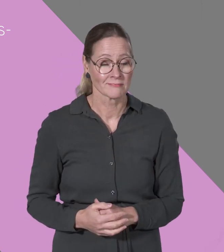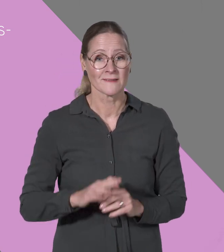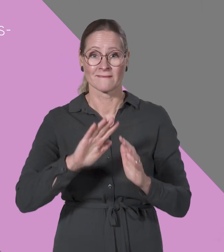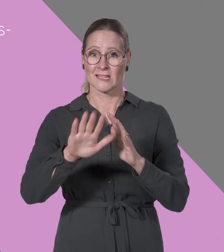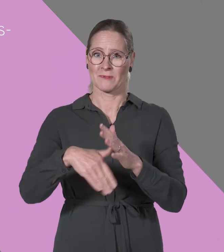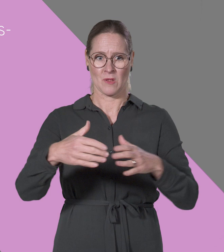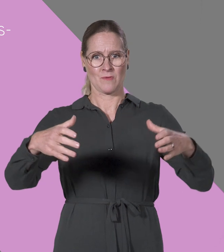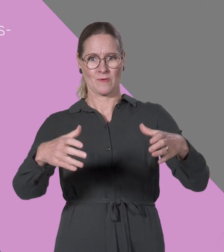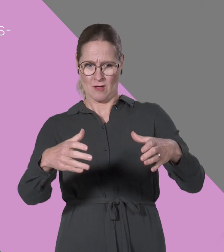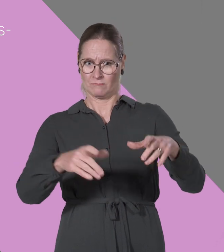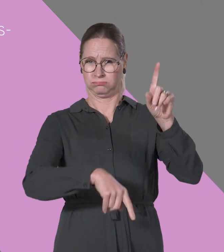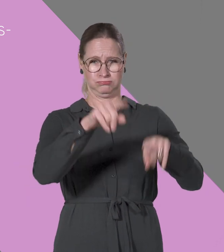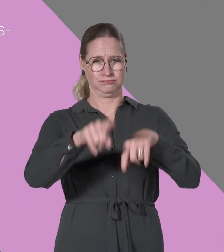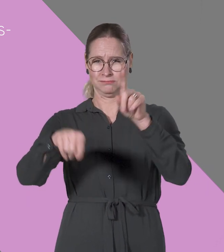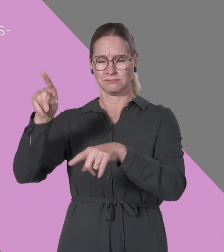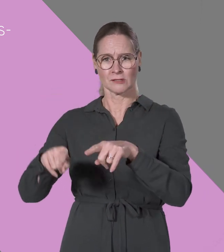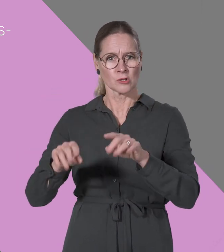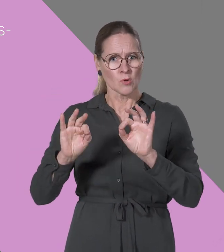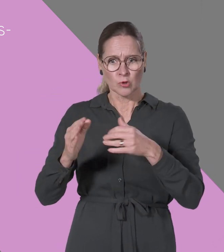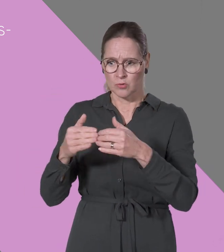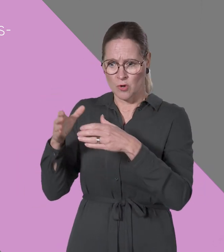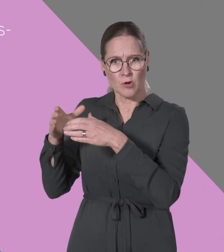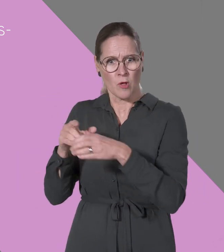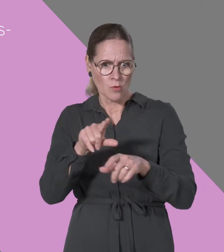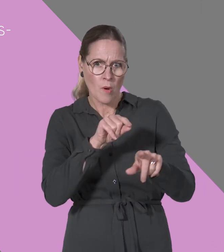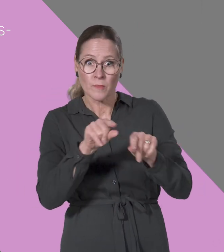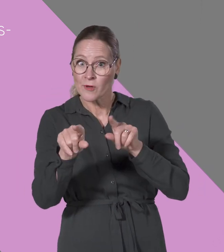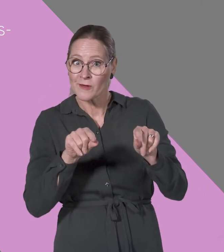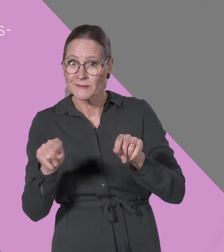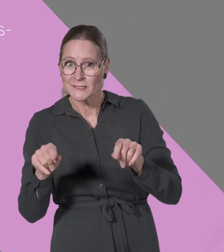Entä miten työryhmä huomioi viittomakielisen yhteisön moninaisuuden?